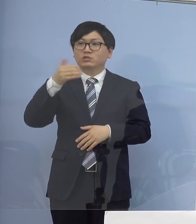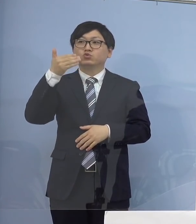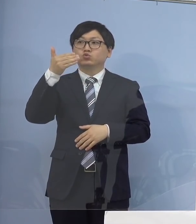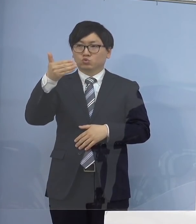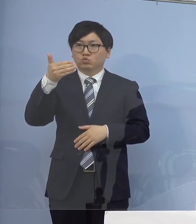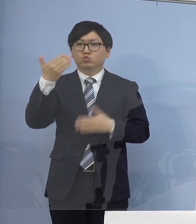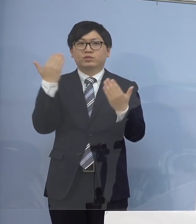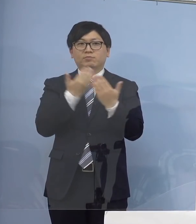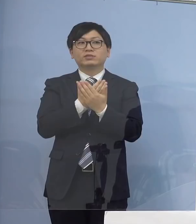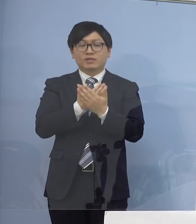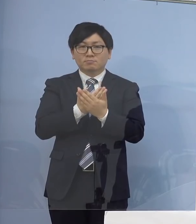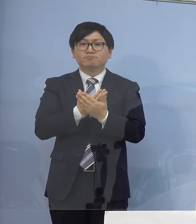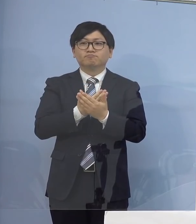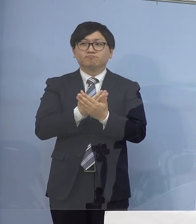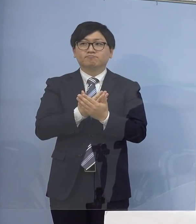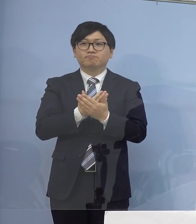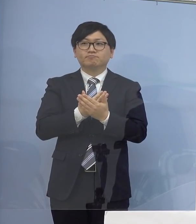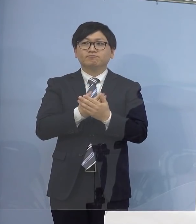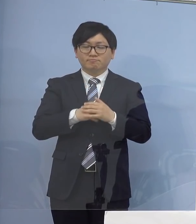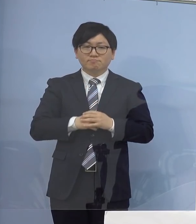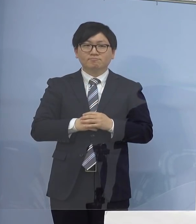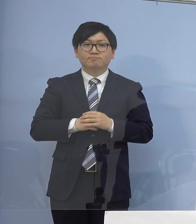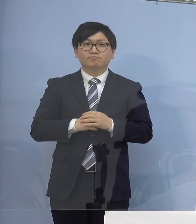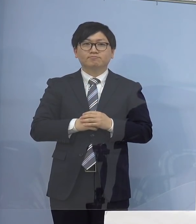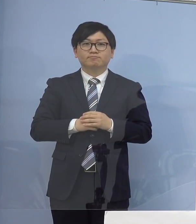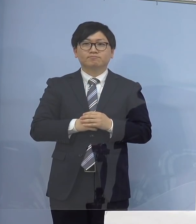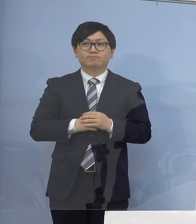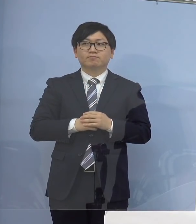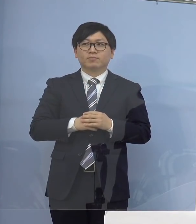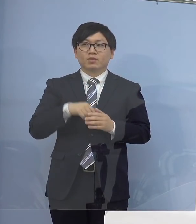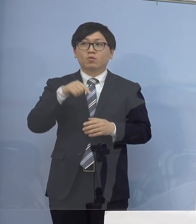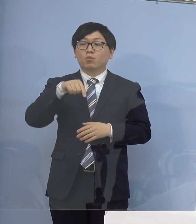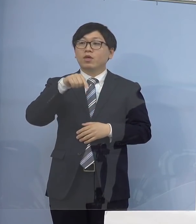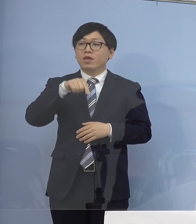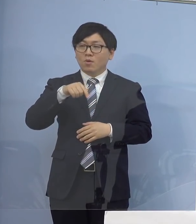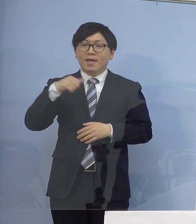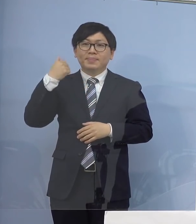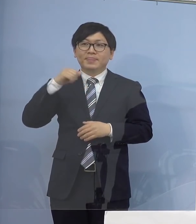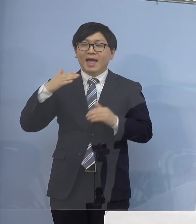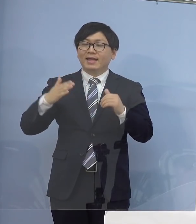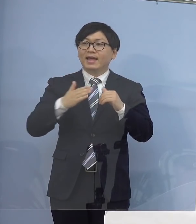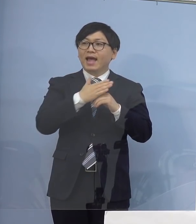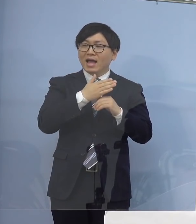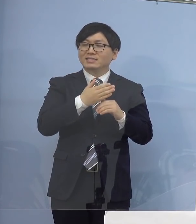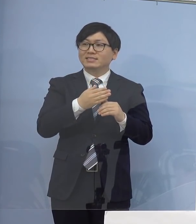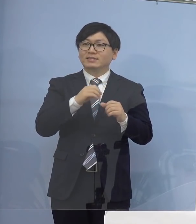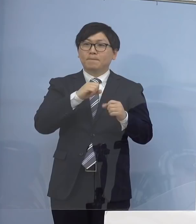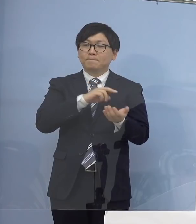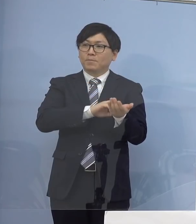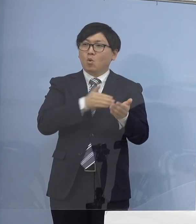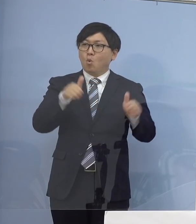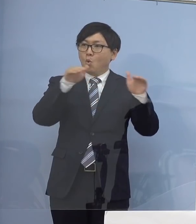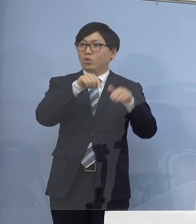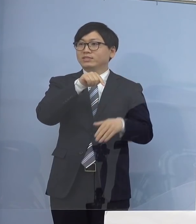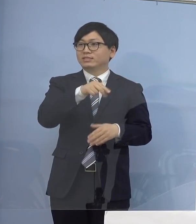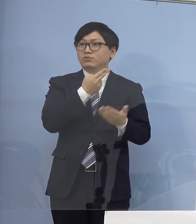ということでこちら南海病院の方で いわゆる精神疾患をお持ちの方